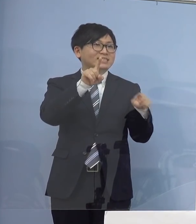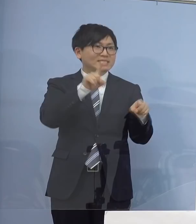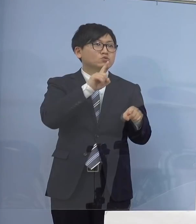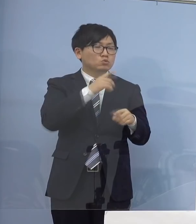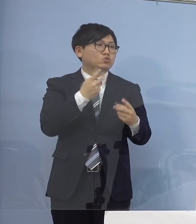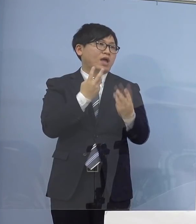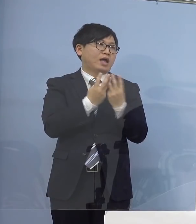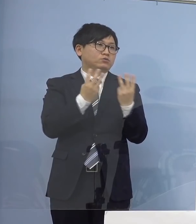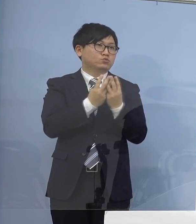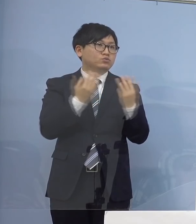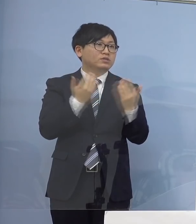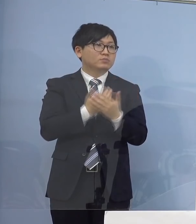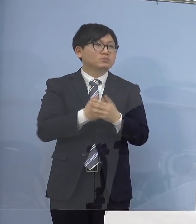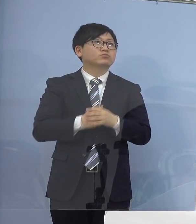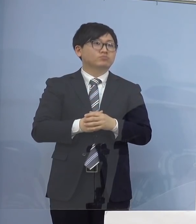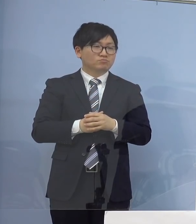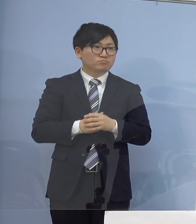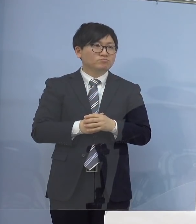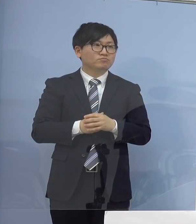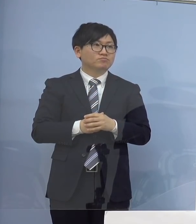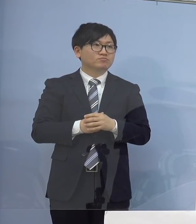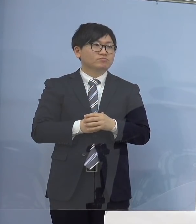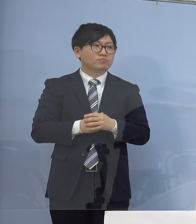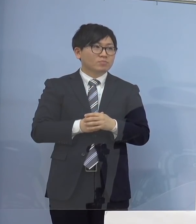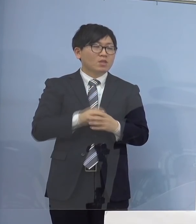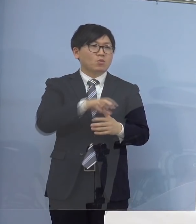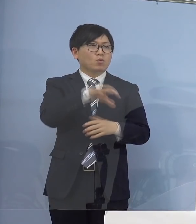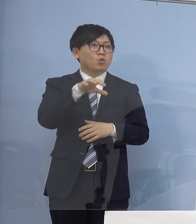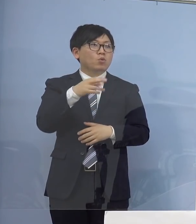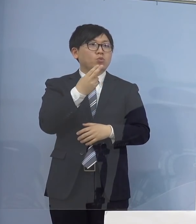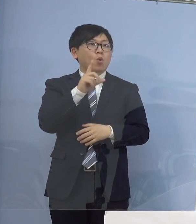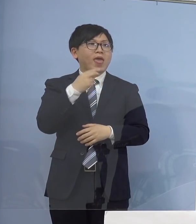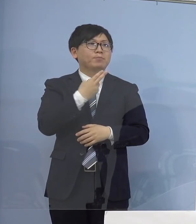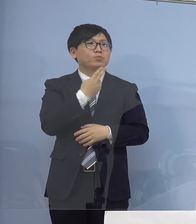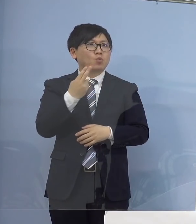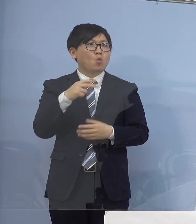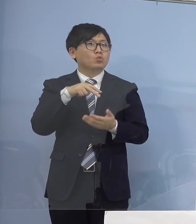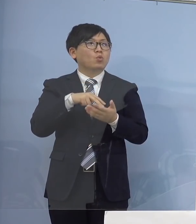これは逆にトレンドとしてご理解をいただければと思います 以上です